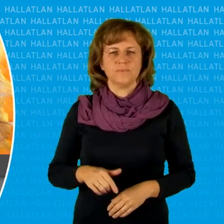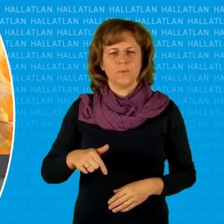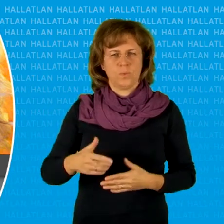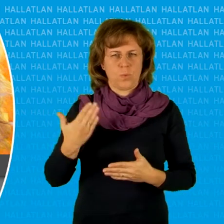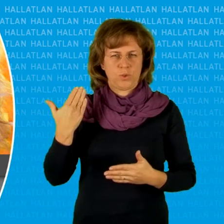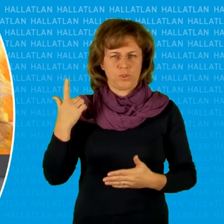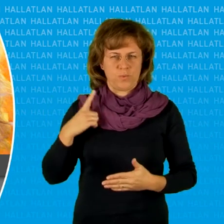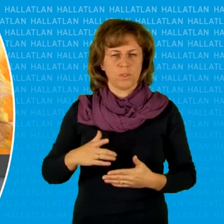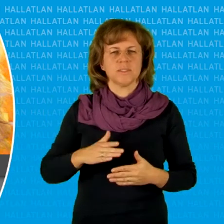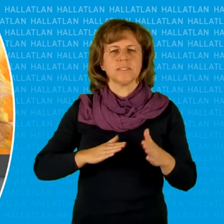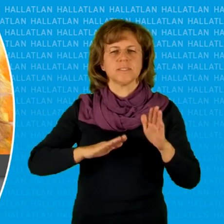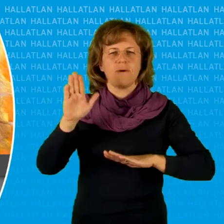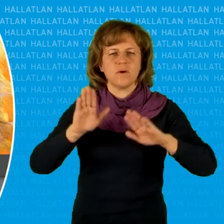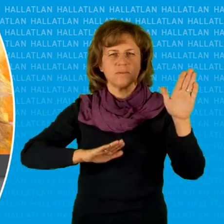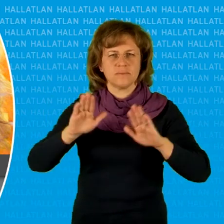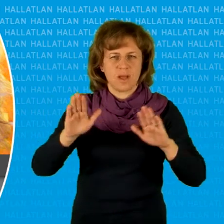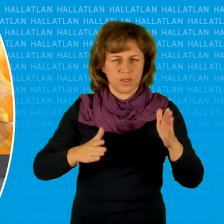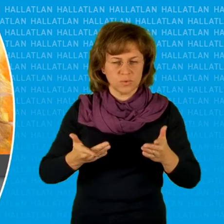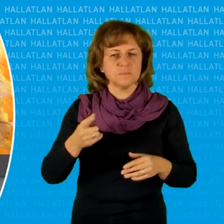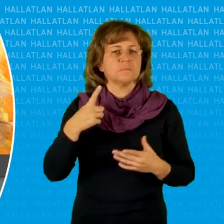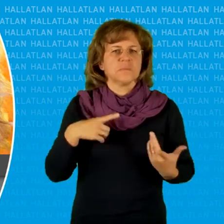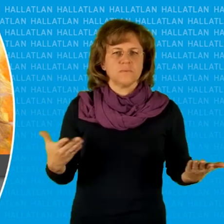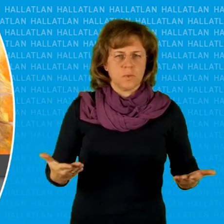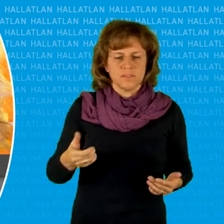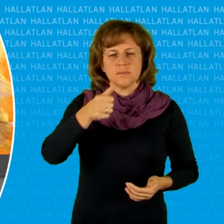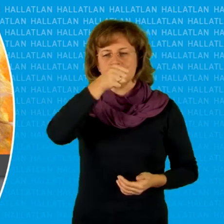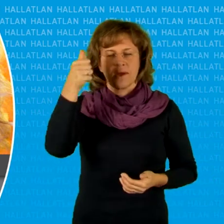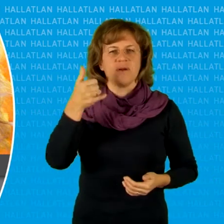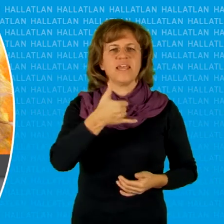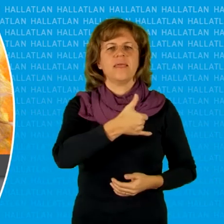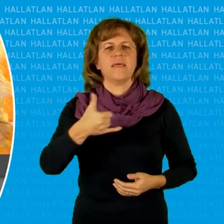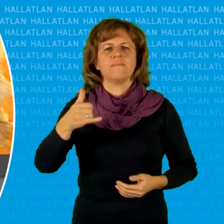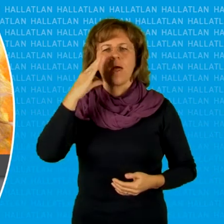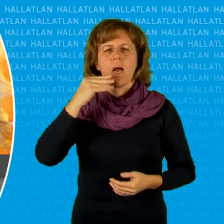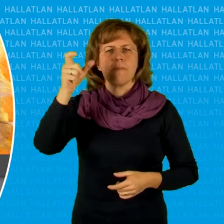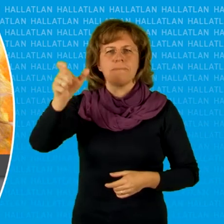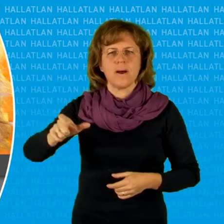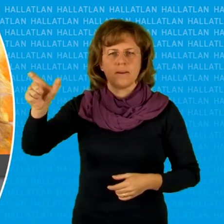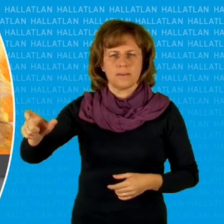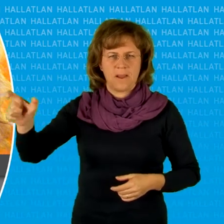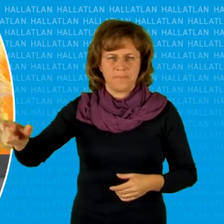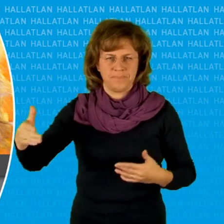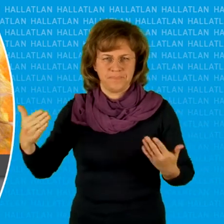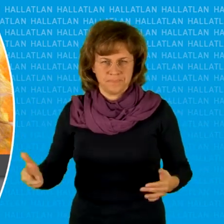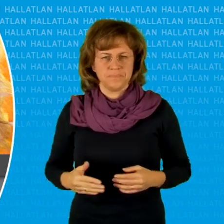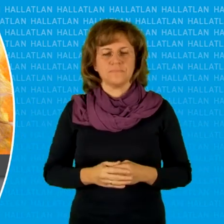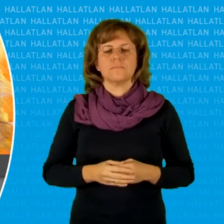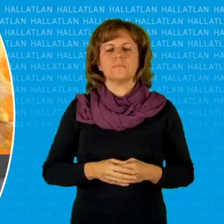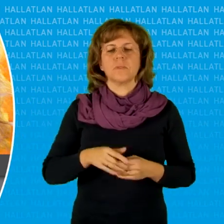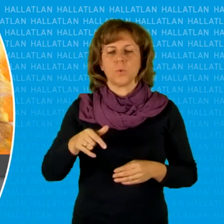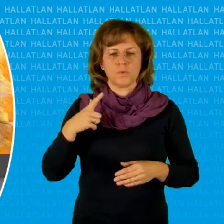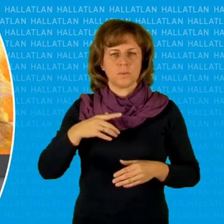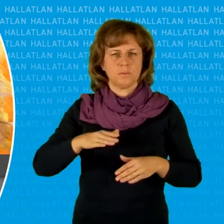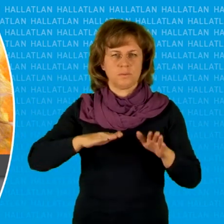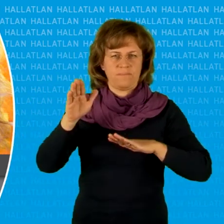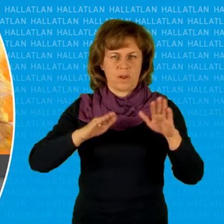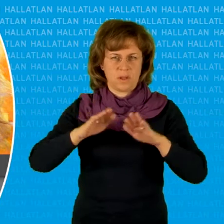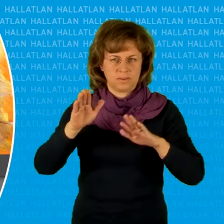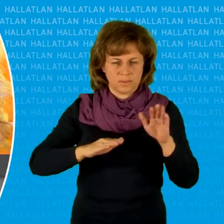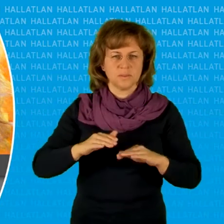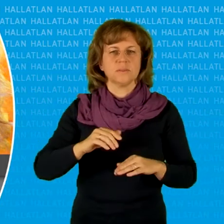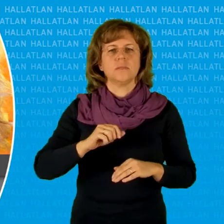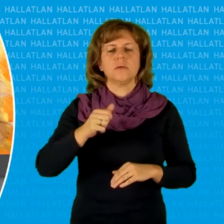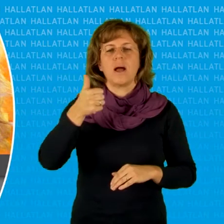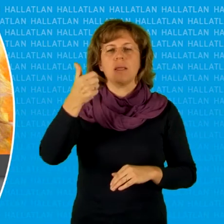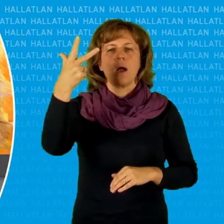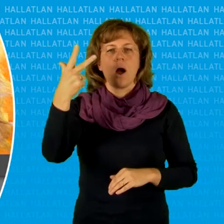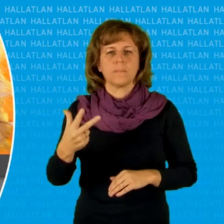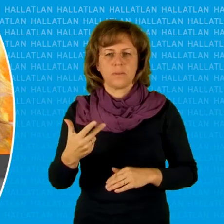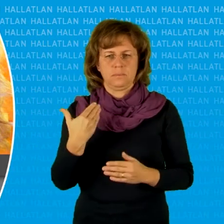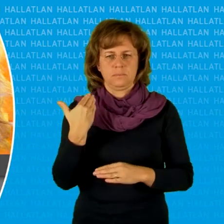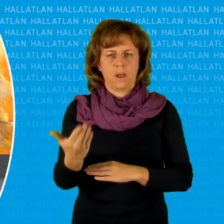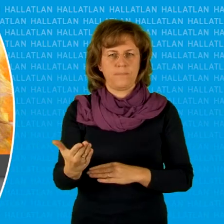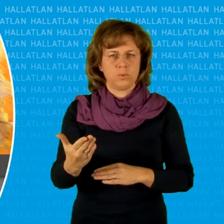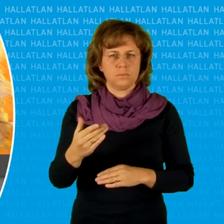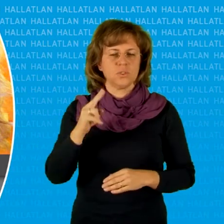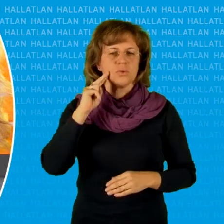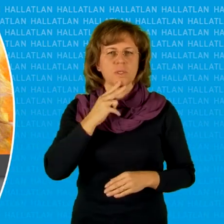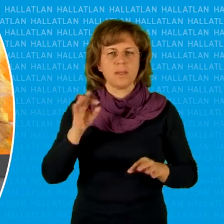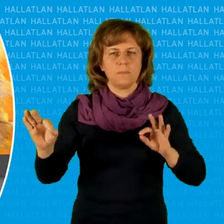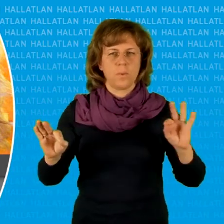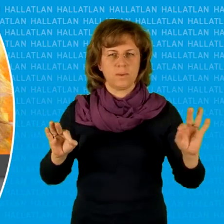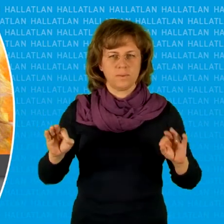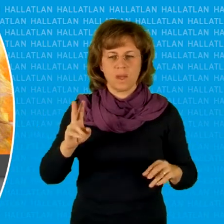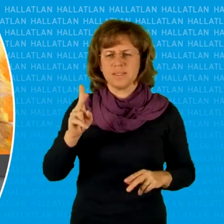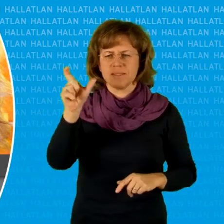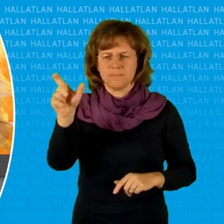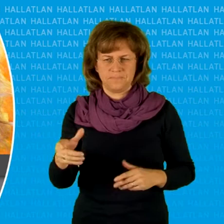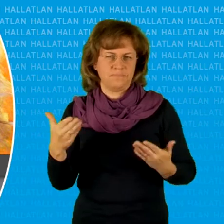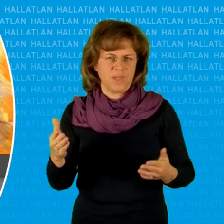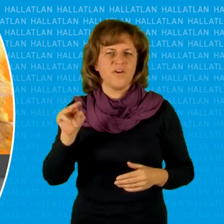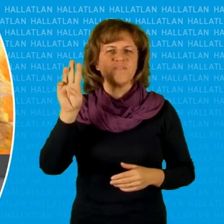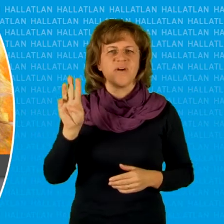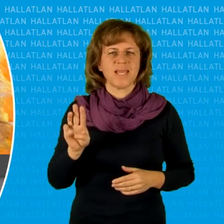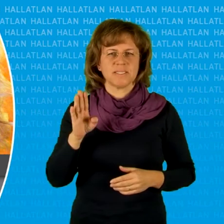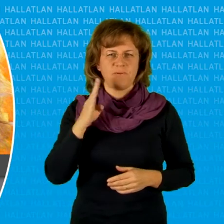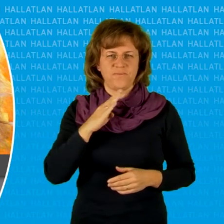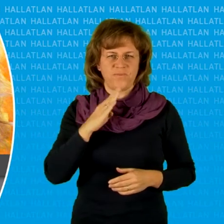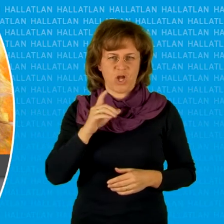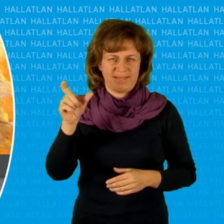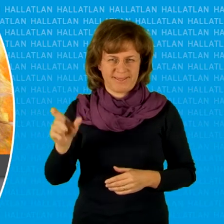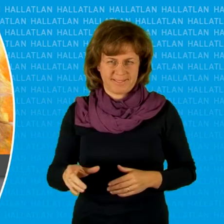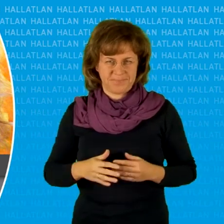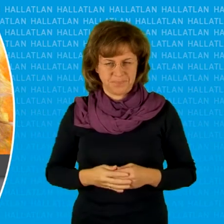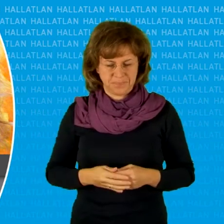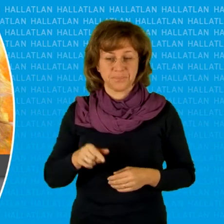Az Év Embere szavazáson a siket modell kapta a szavazatoknak csaknem harmadát.